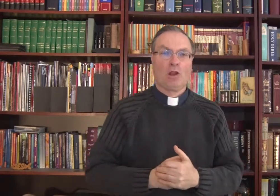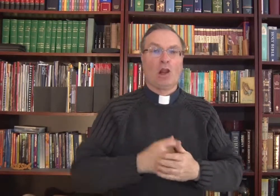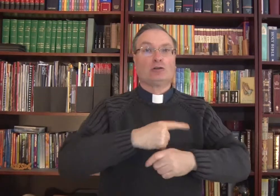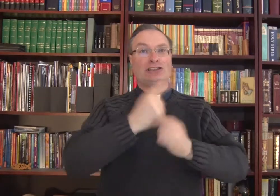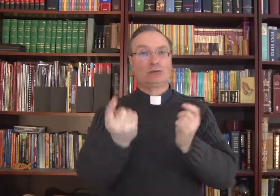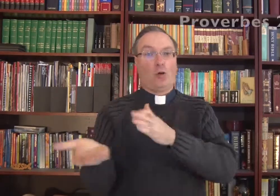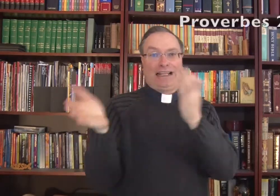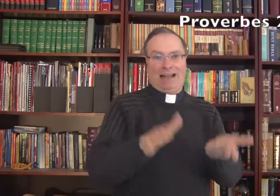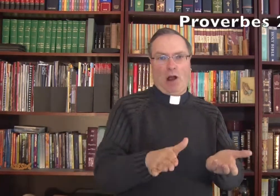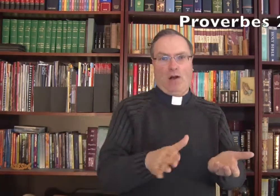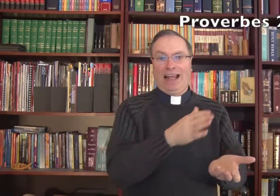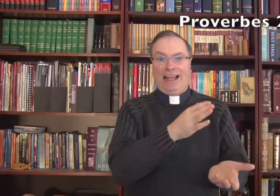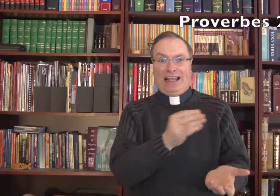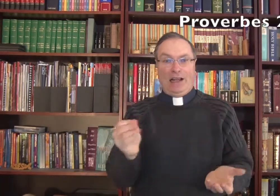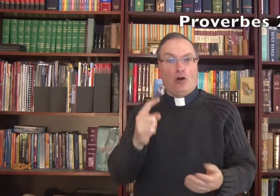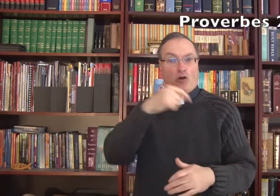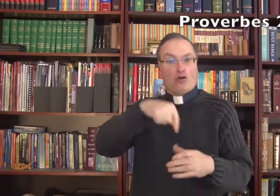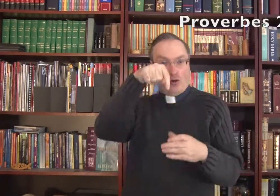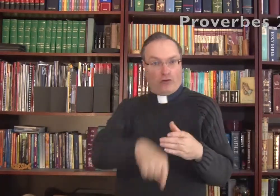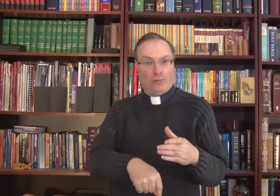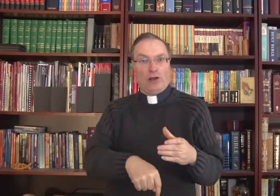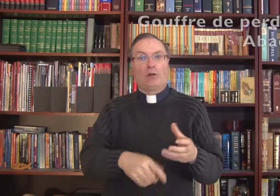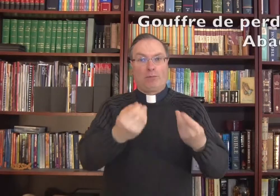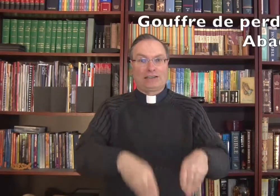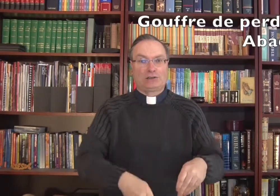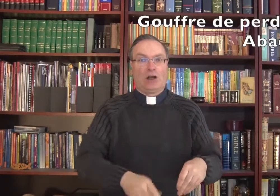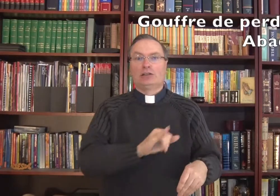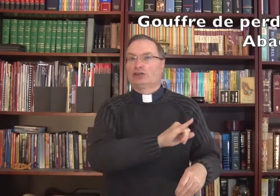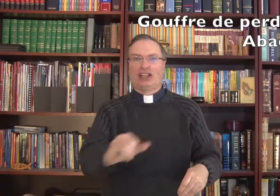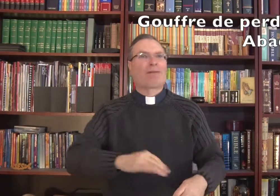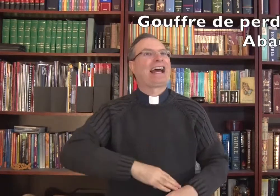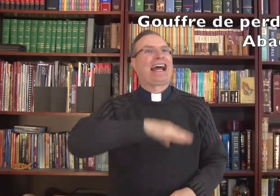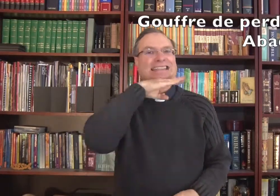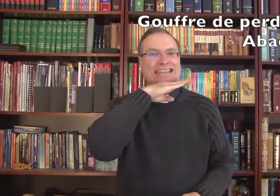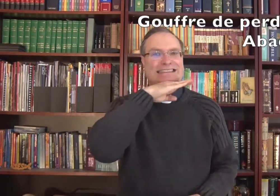«Le séjour des morts et le gouffre de perdition ne sont jamais rassasiés;